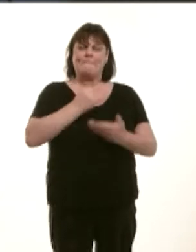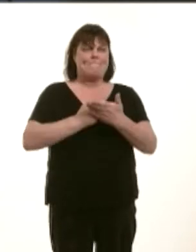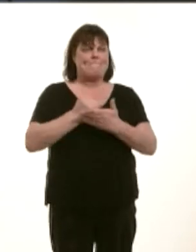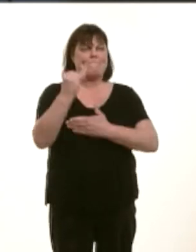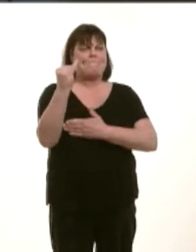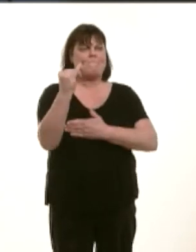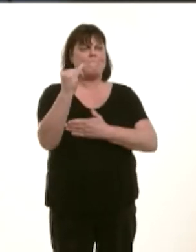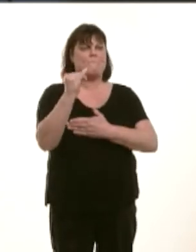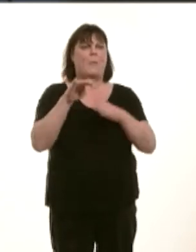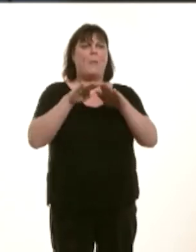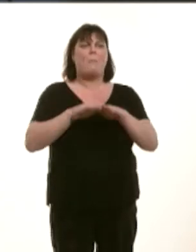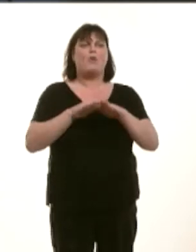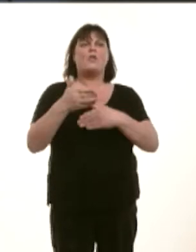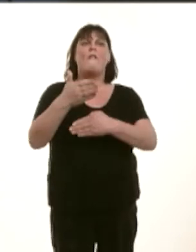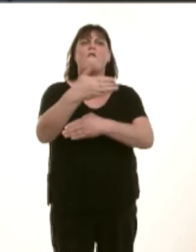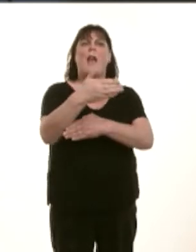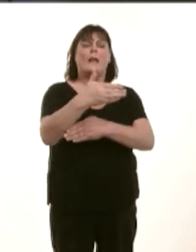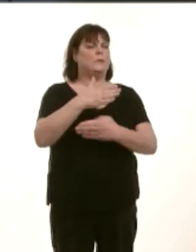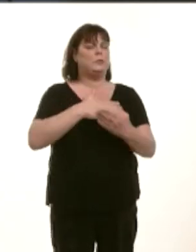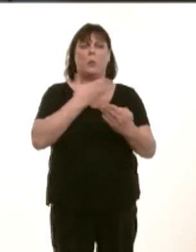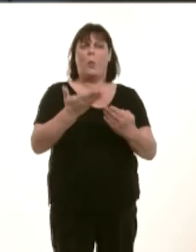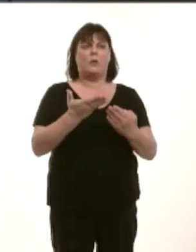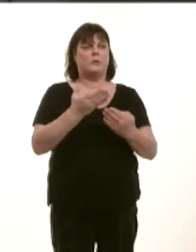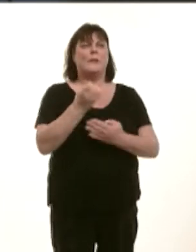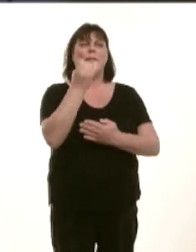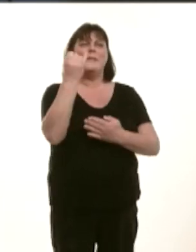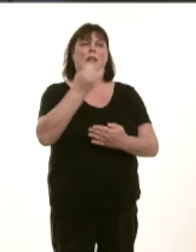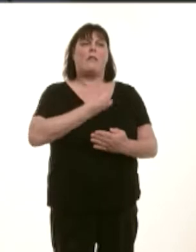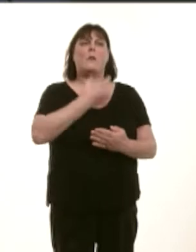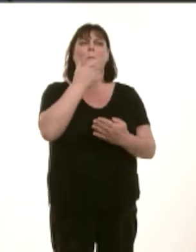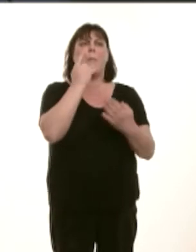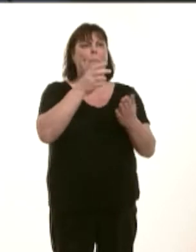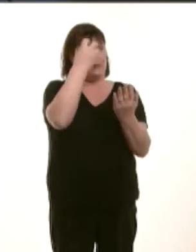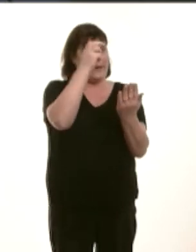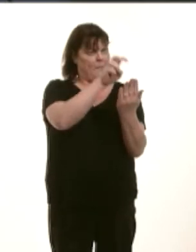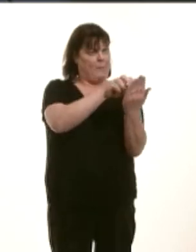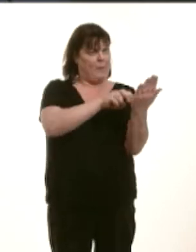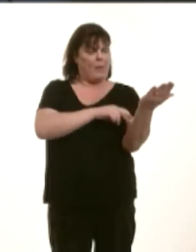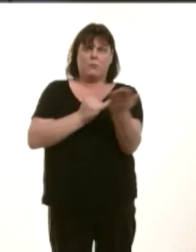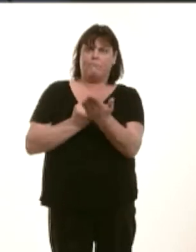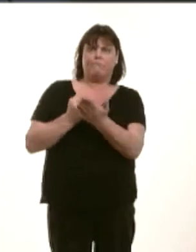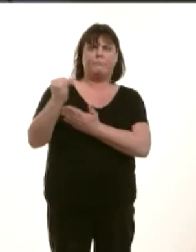yna. Mae Llywodraeth San Steffan wedi dweud y bydd baner jac yr undeb ar y trwyddedau